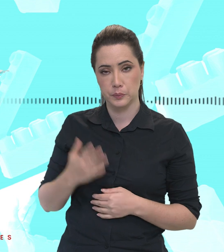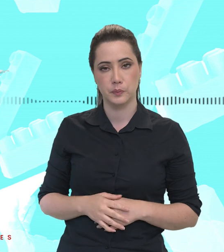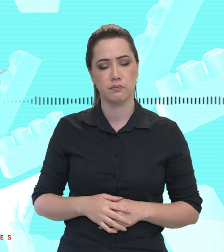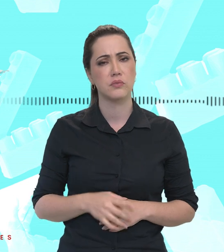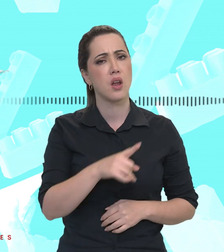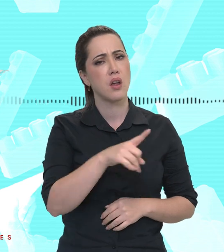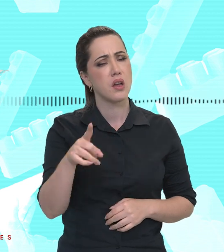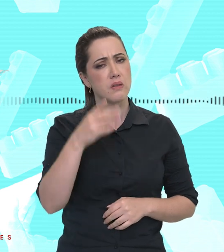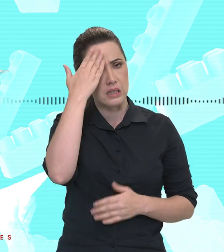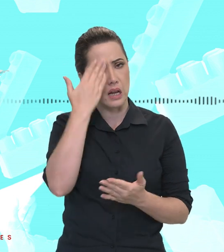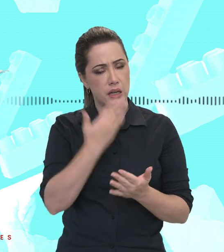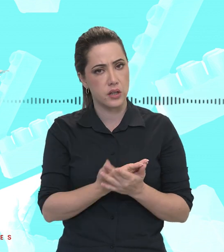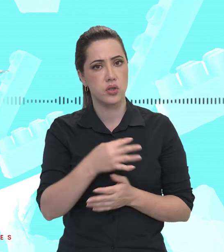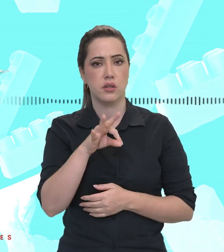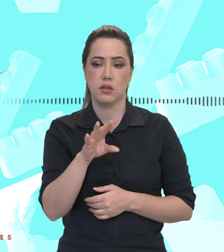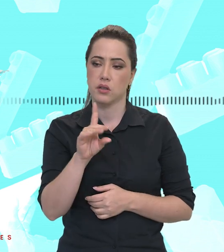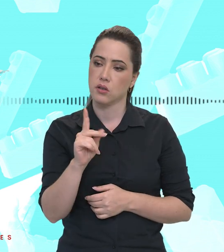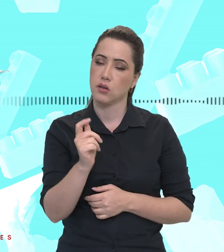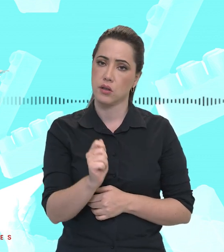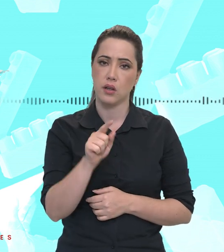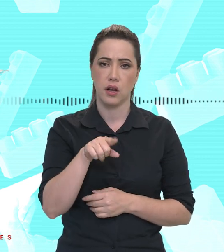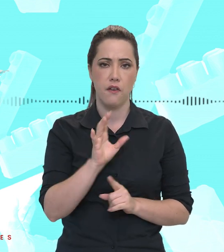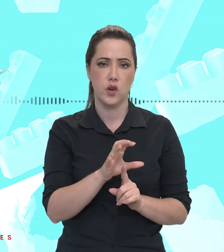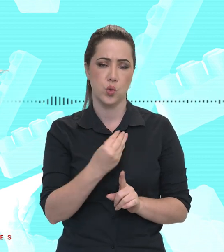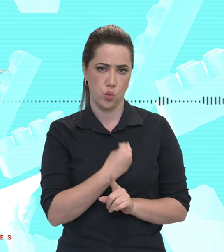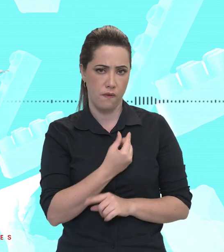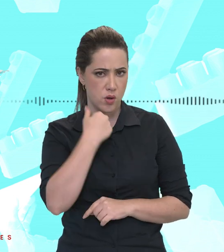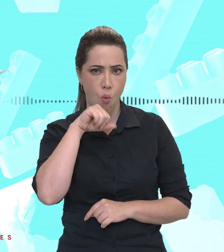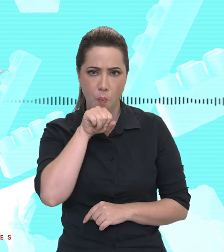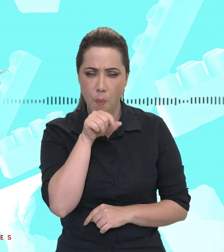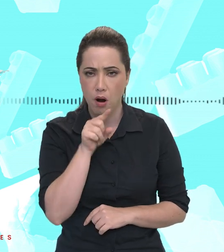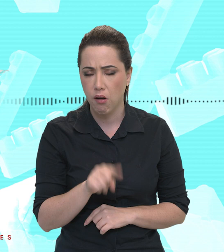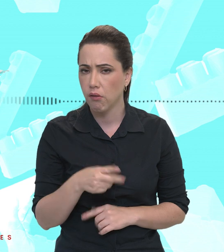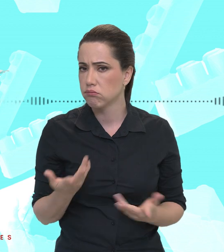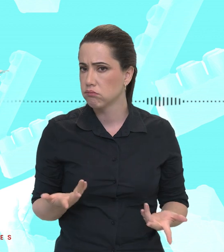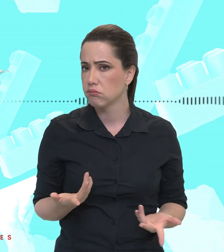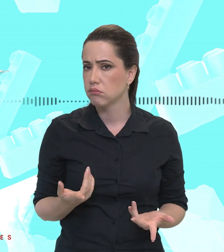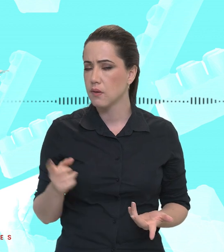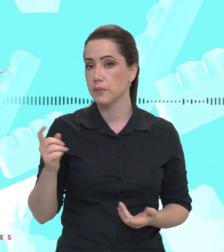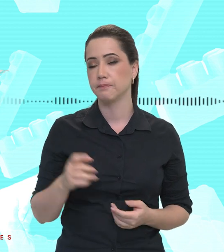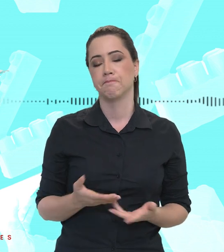[Patrícia] E você acha que o TDAH teve alguma influência na sua maternidade? É mais difícil?